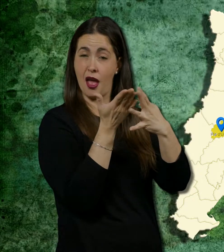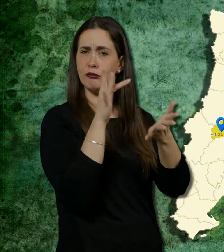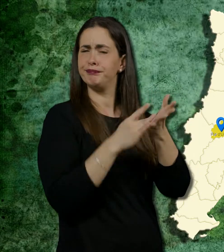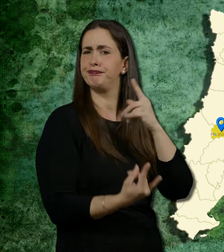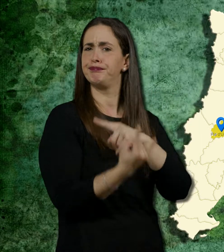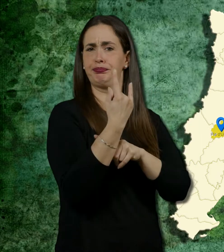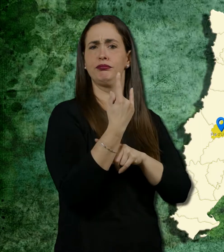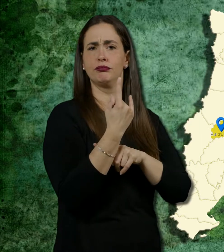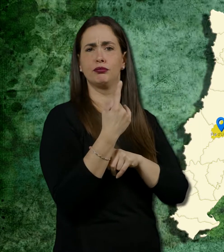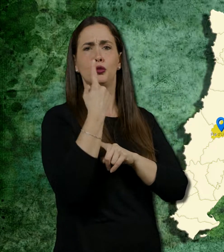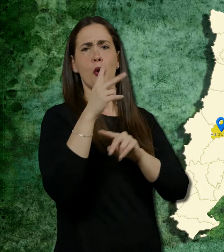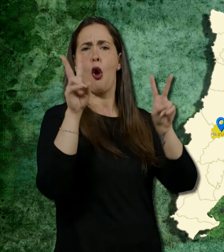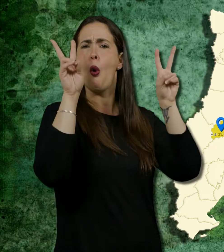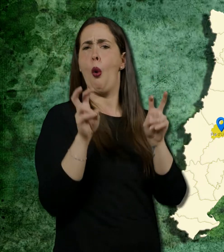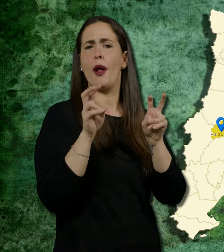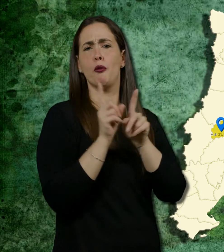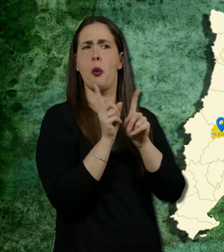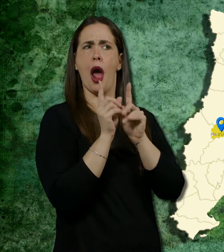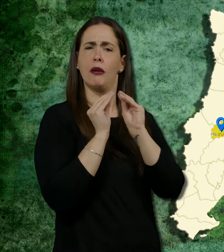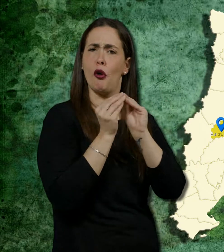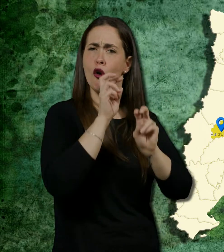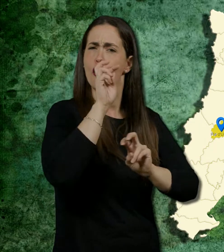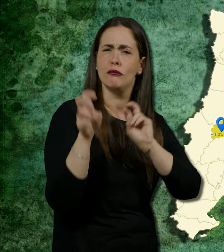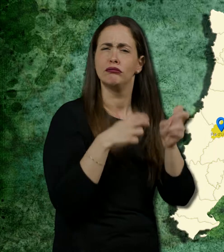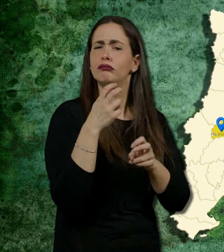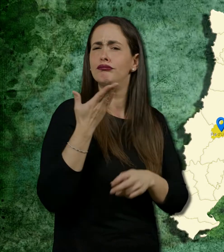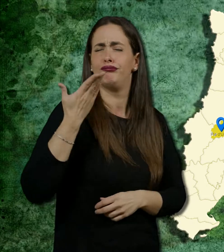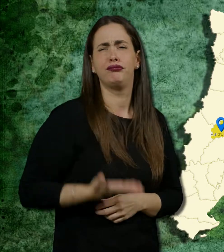A mitjan s. XIX una important obra d’enginyeria hidràulica